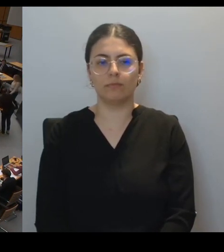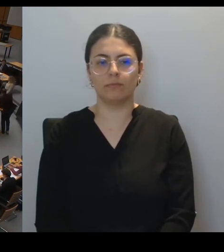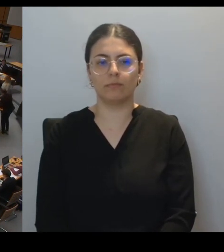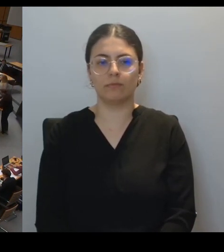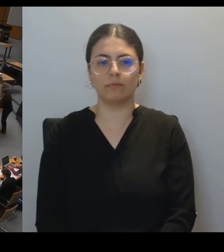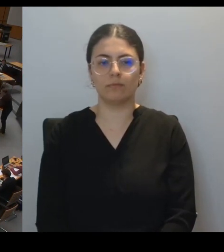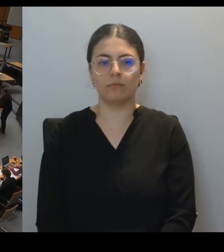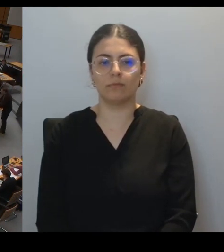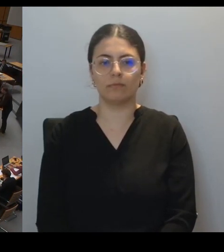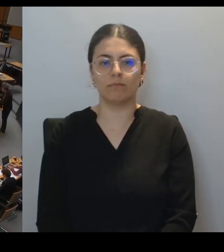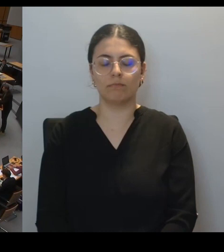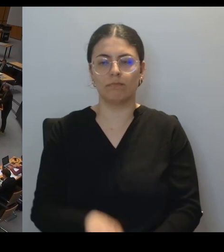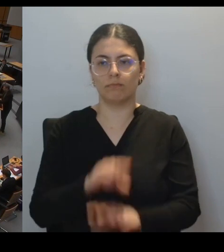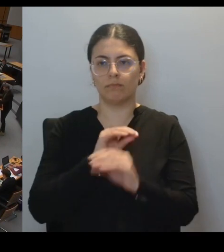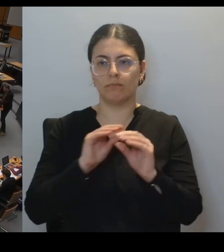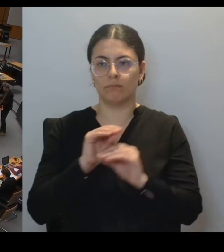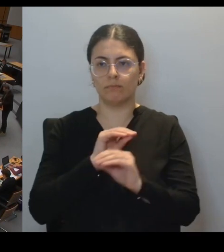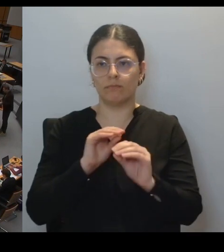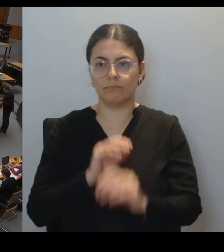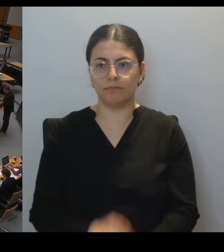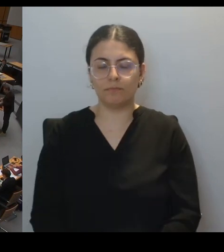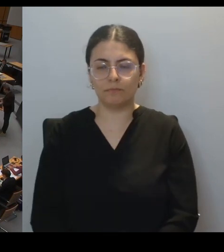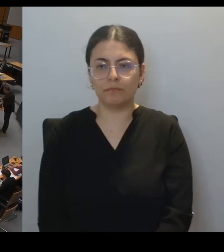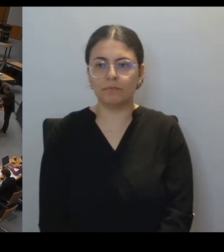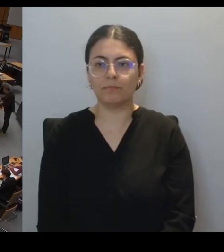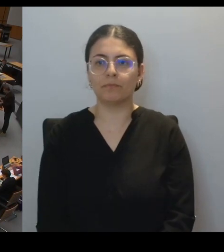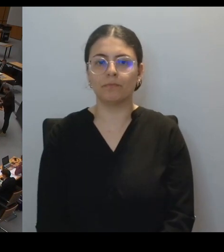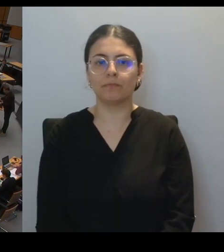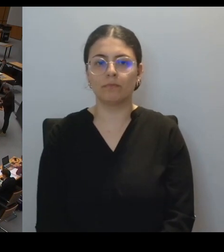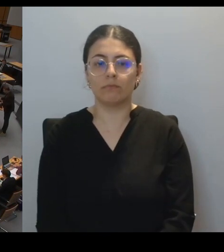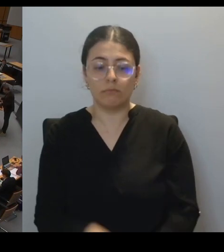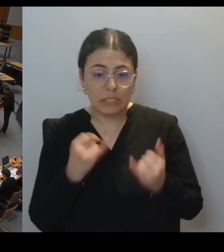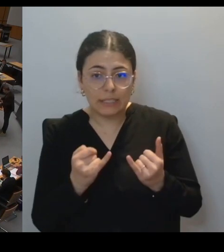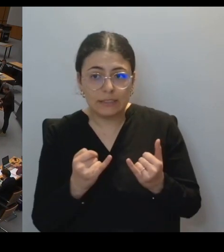Jetzt, jetzt Sehr geehrte Frau Präsidentin! Sehr geehrte Damen und Herren!